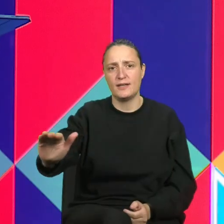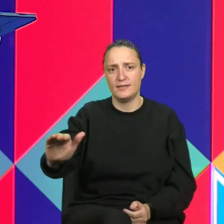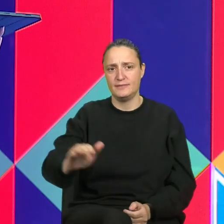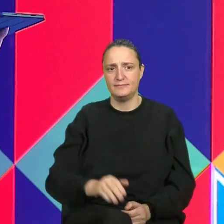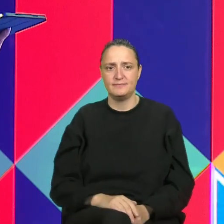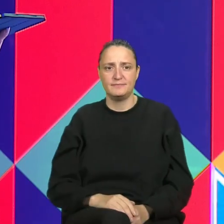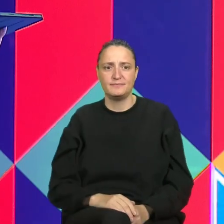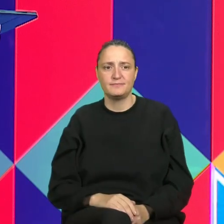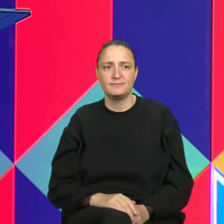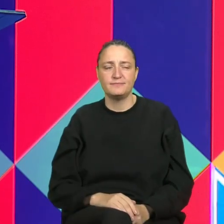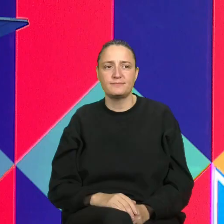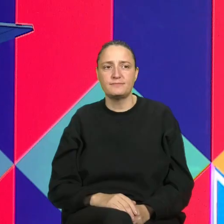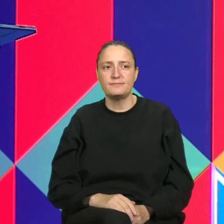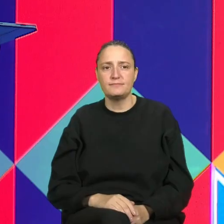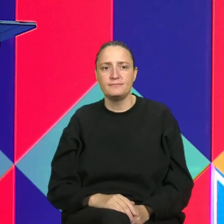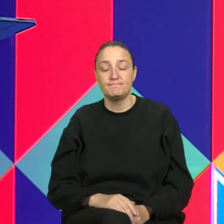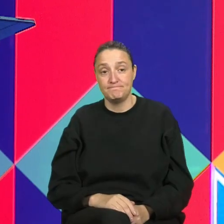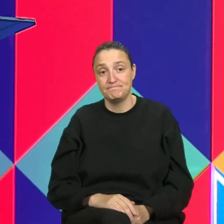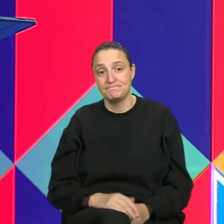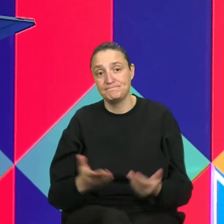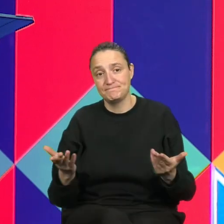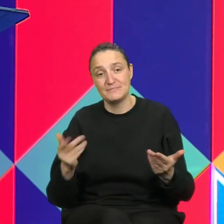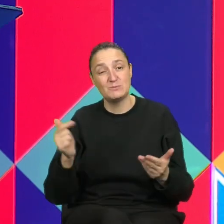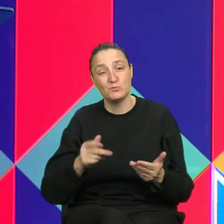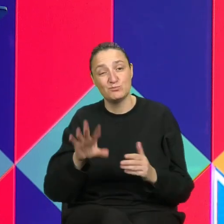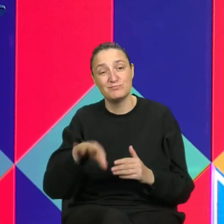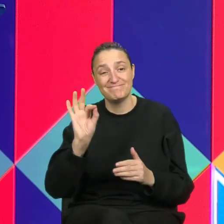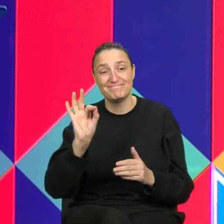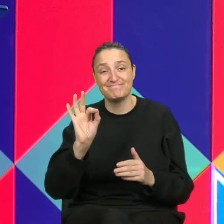Niestety musi być dokonany właśnie ten wybór, o którym mówimy.